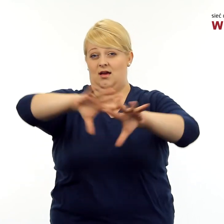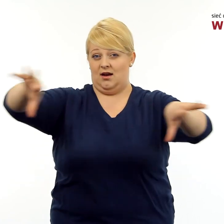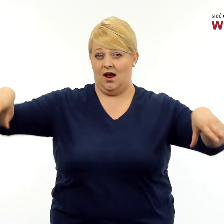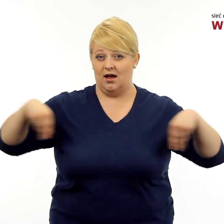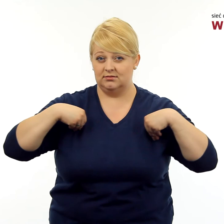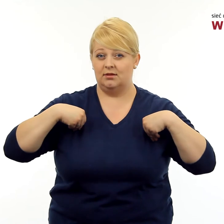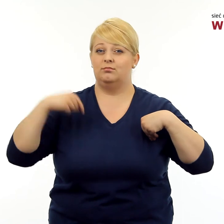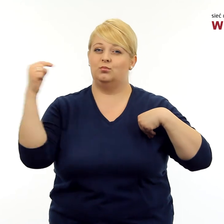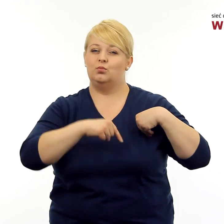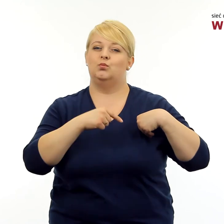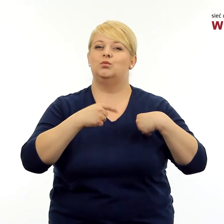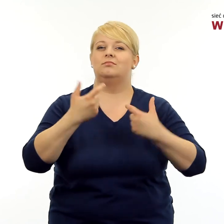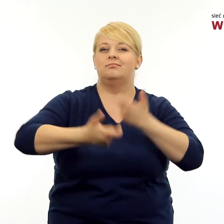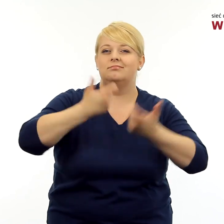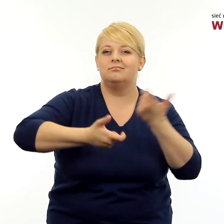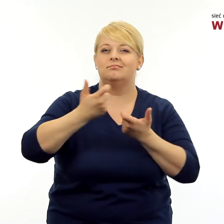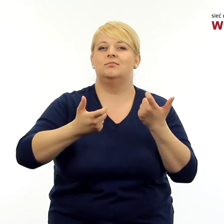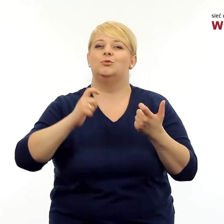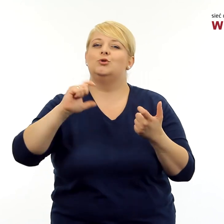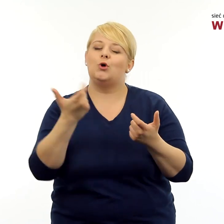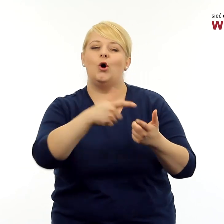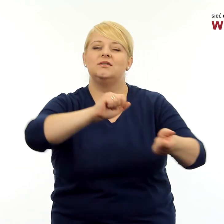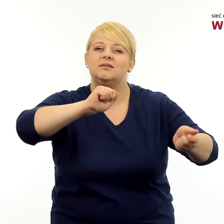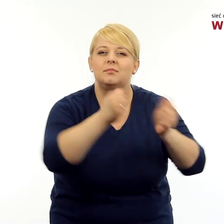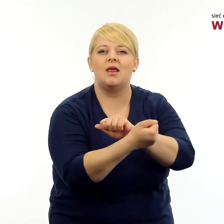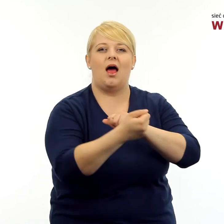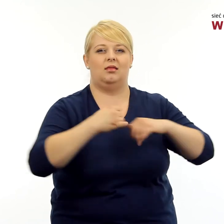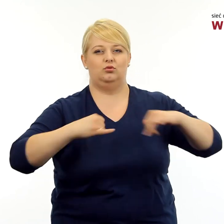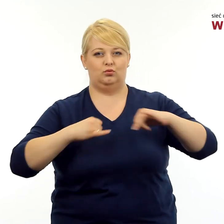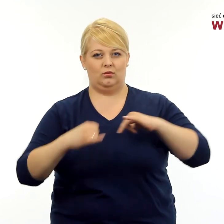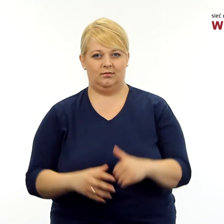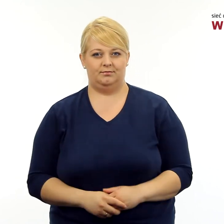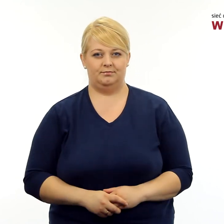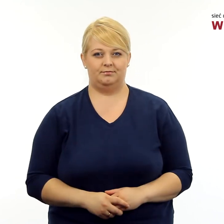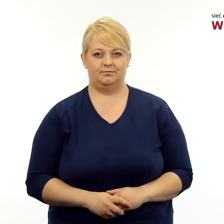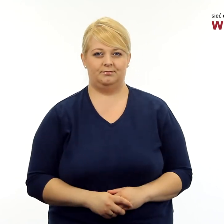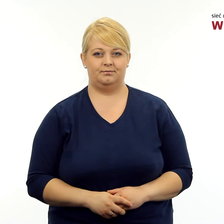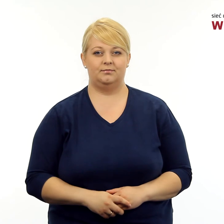Wspólnie z nami pracuje na rzecz zmiany rządzenia.